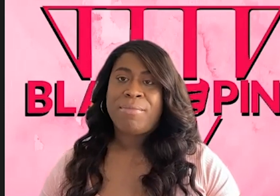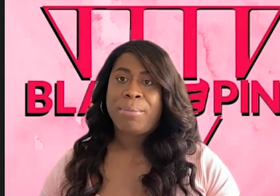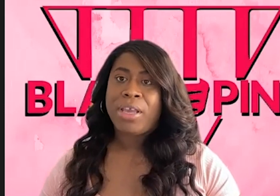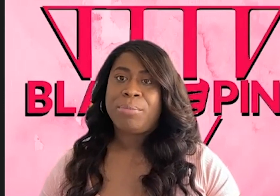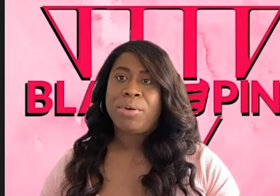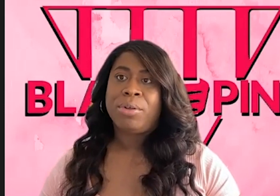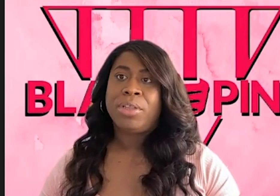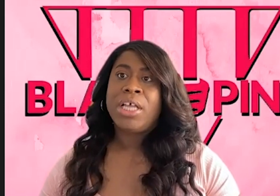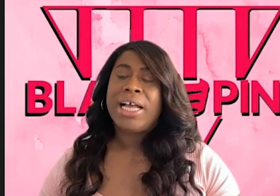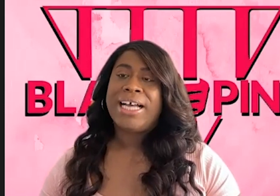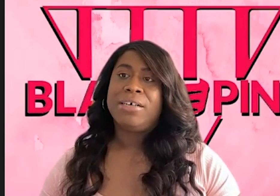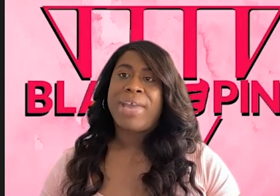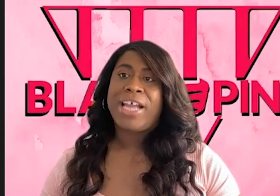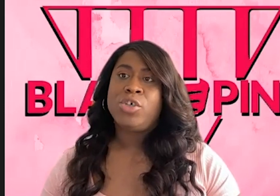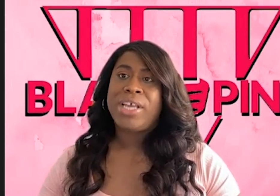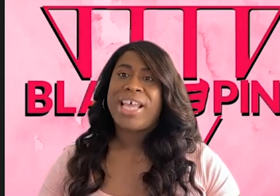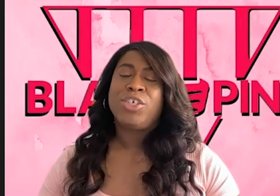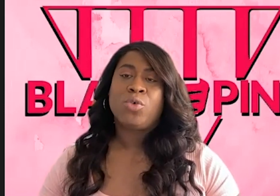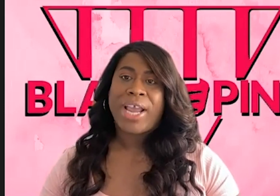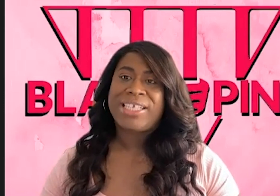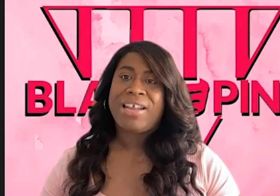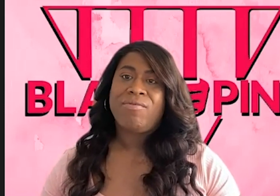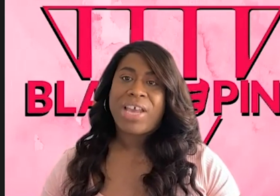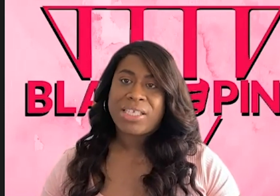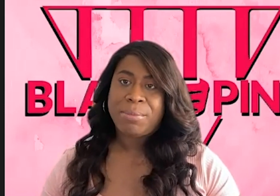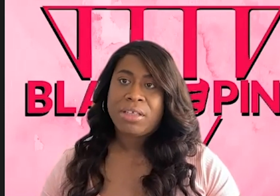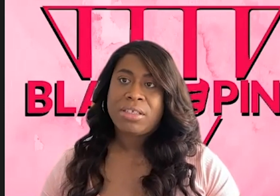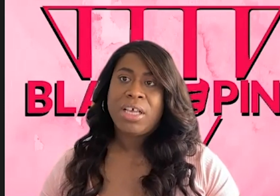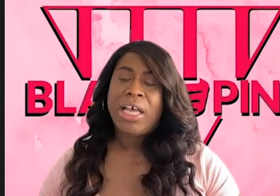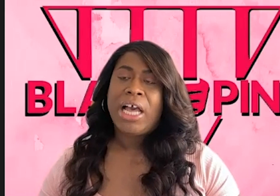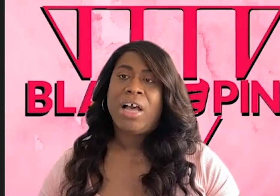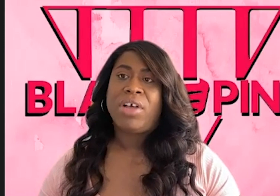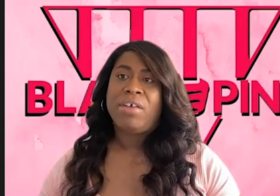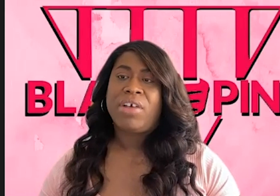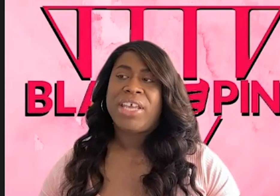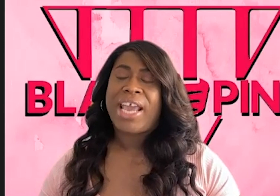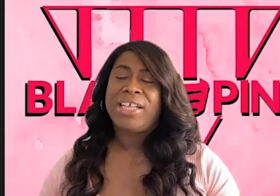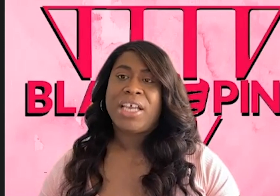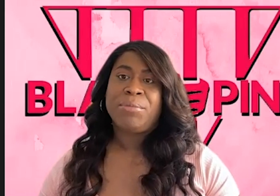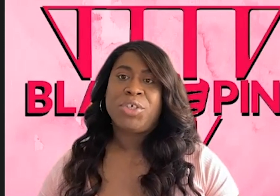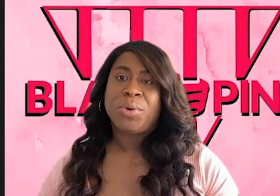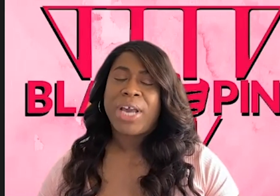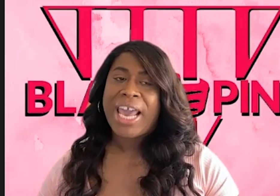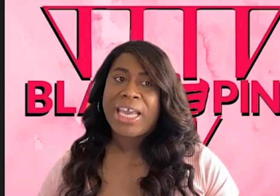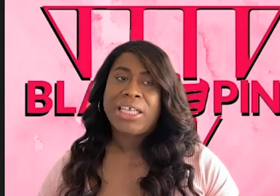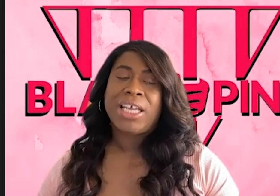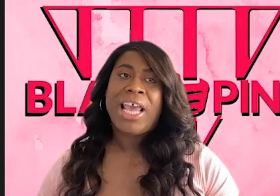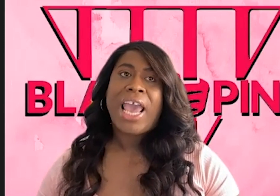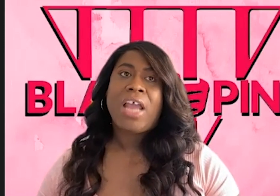de mi gente y haciendo esa inversión directa de participar en la ayuda mutua.